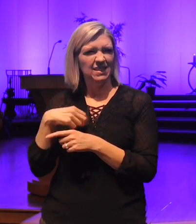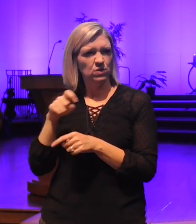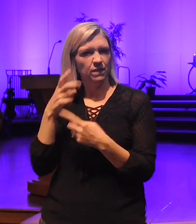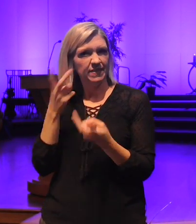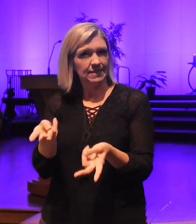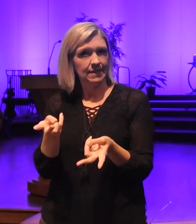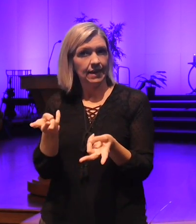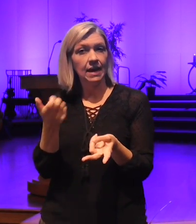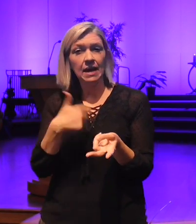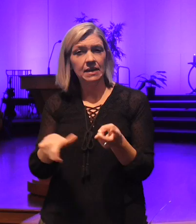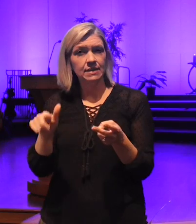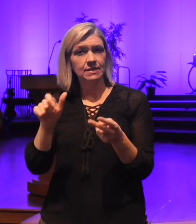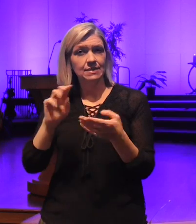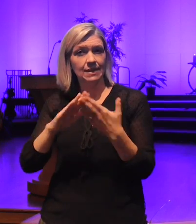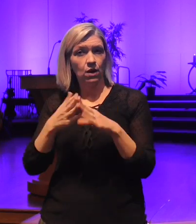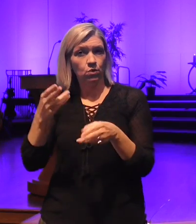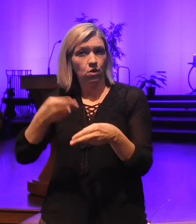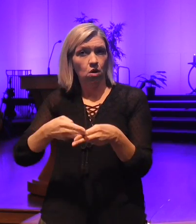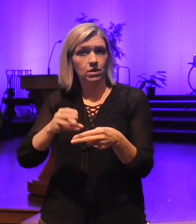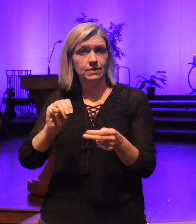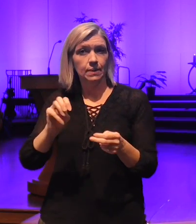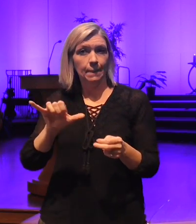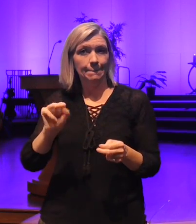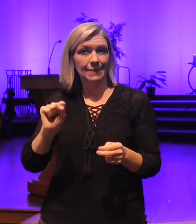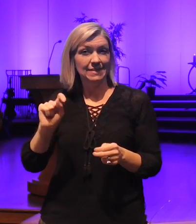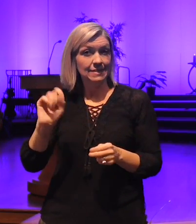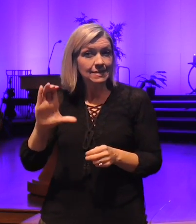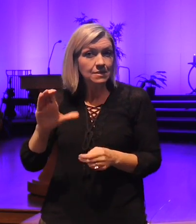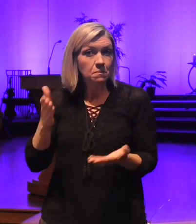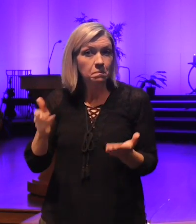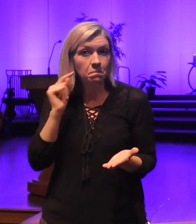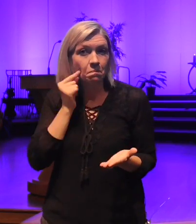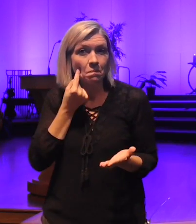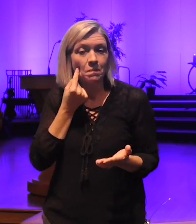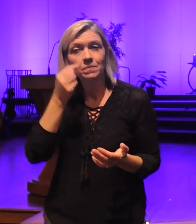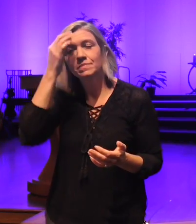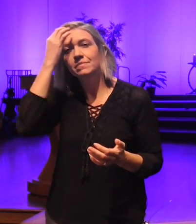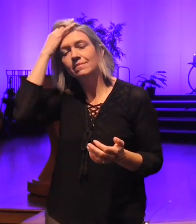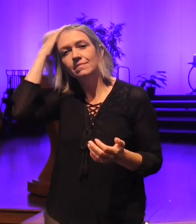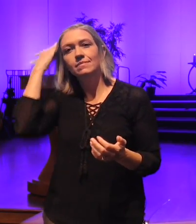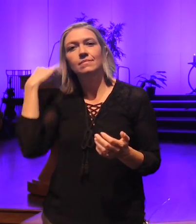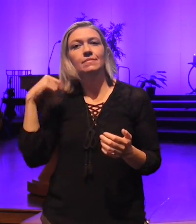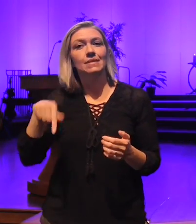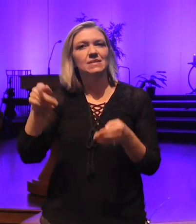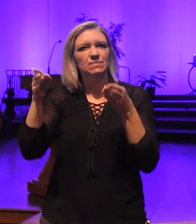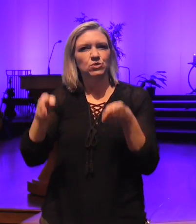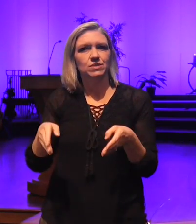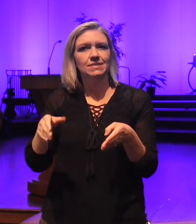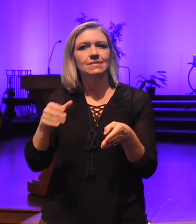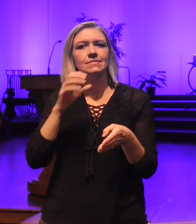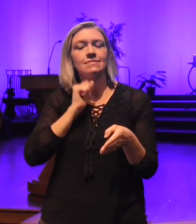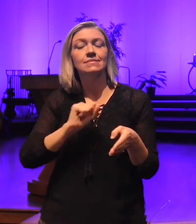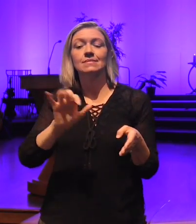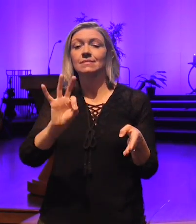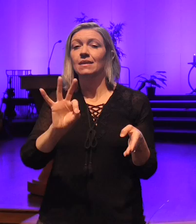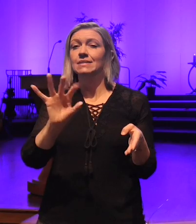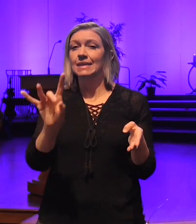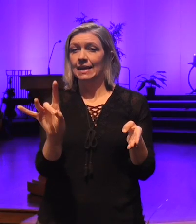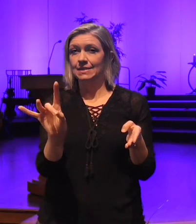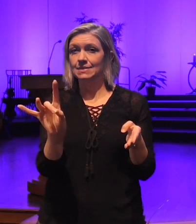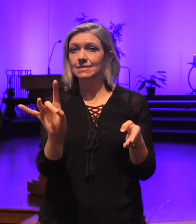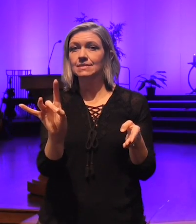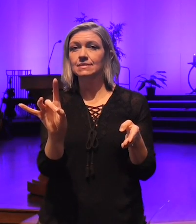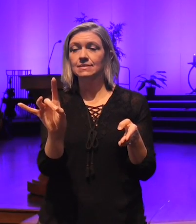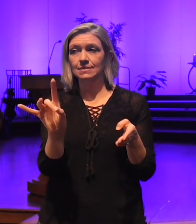mística. Creo que probablemente sea bastante bueno. Jim Henry tiene 98 años y lanza su